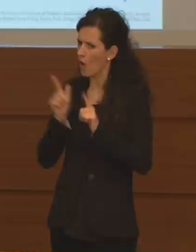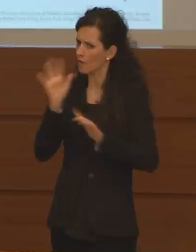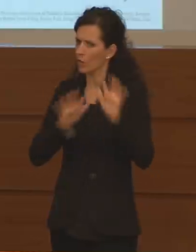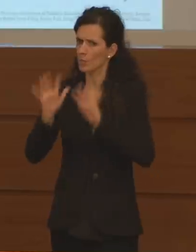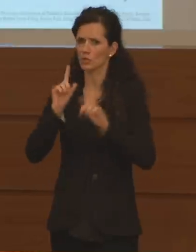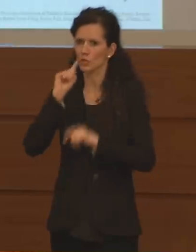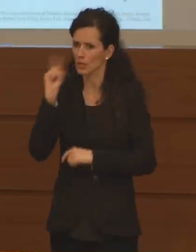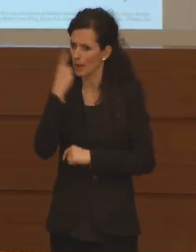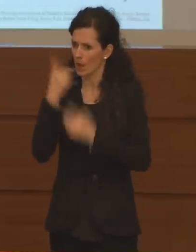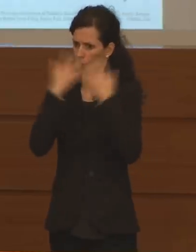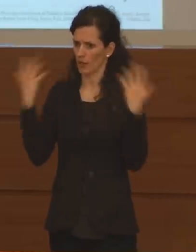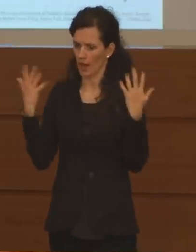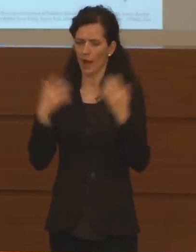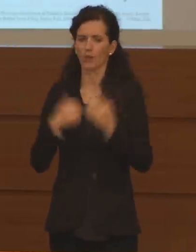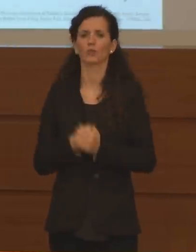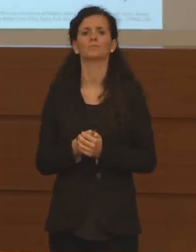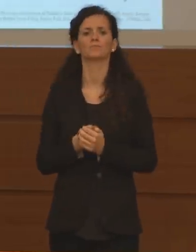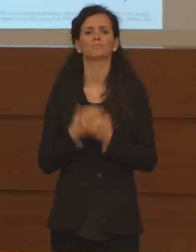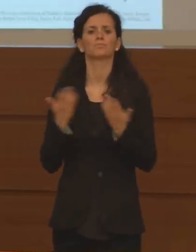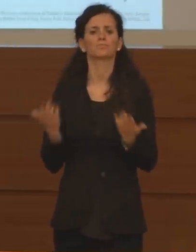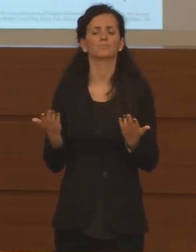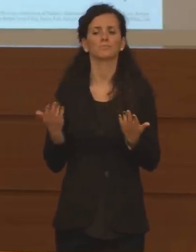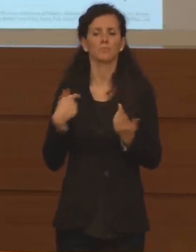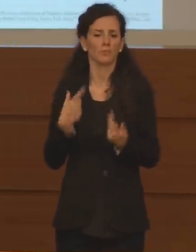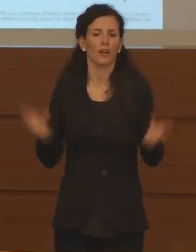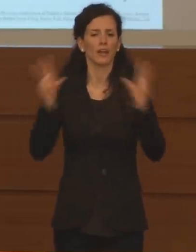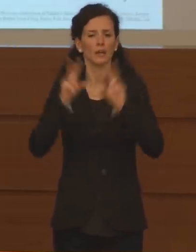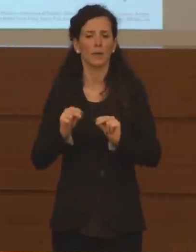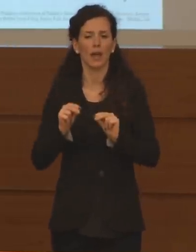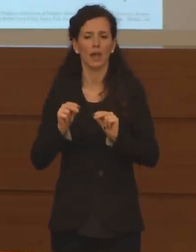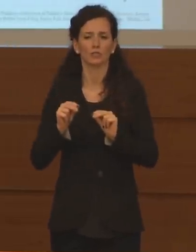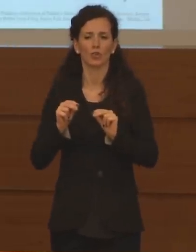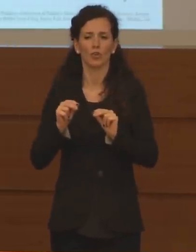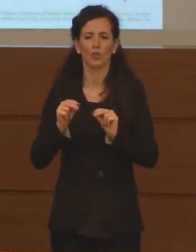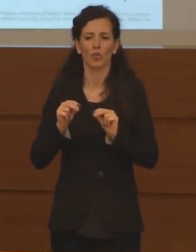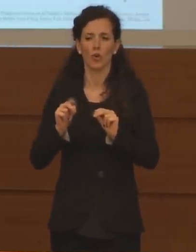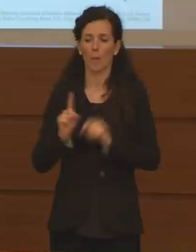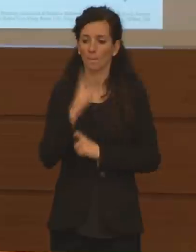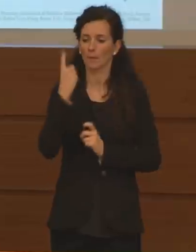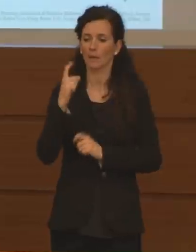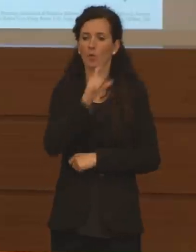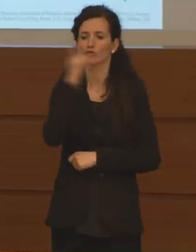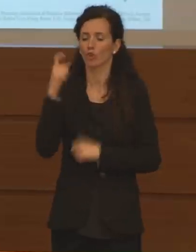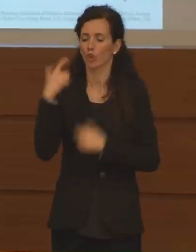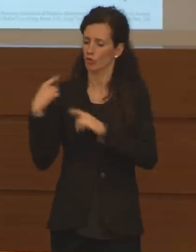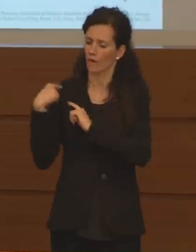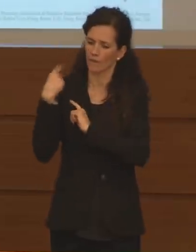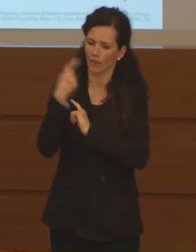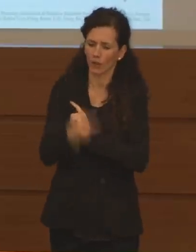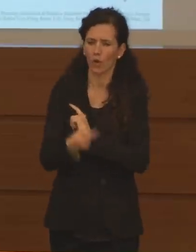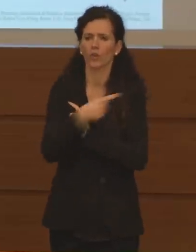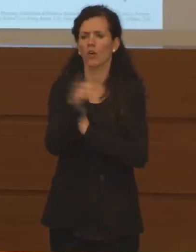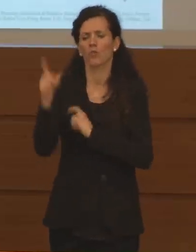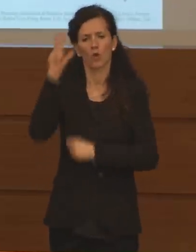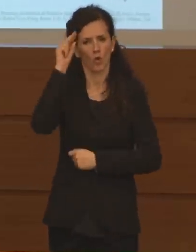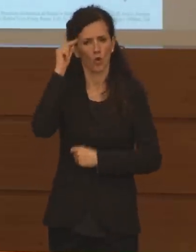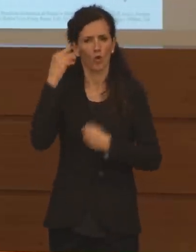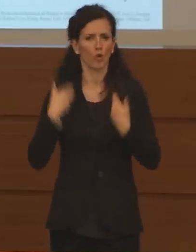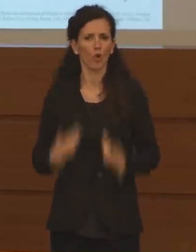Vi ripeto dal primo giorno, alcuni di voi ci conoscono noi siamo la protezione civile dobbiamo essere pronti